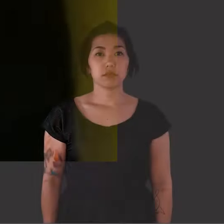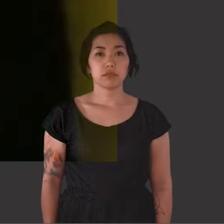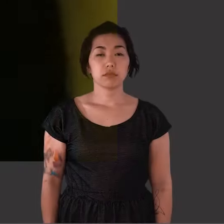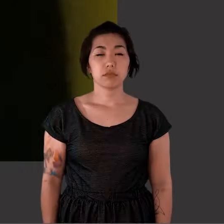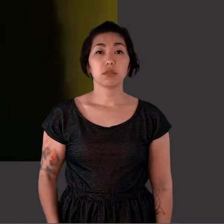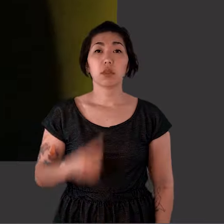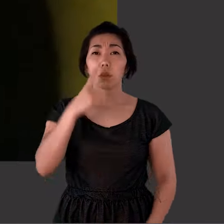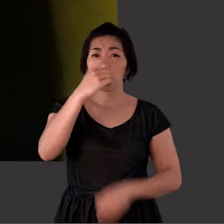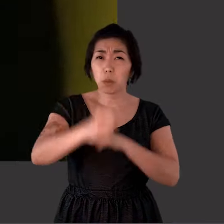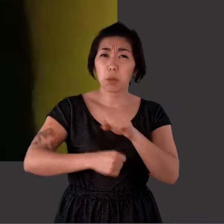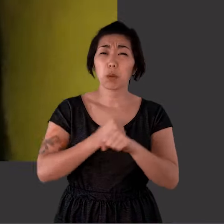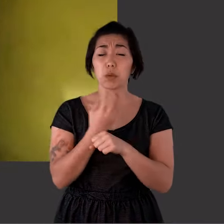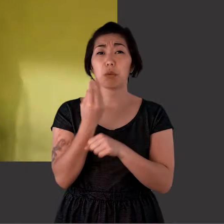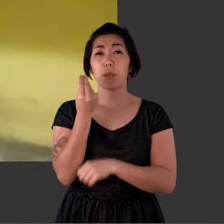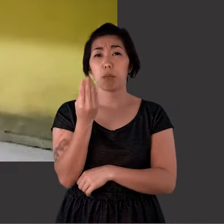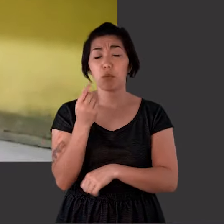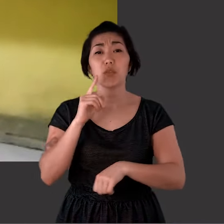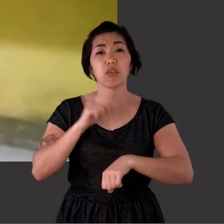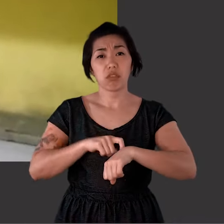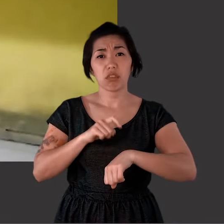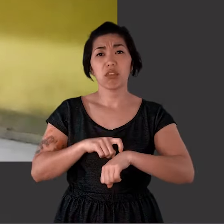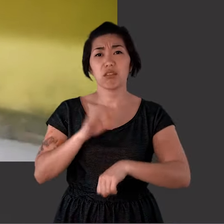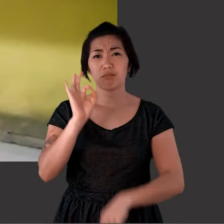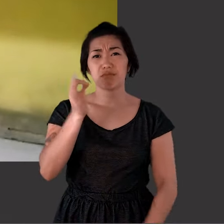Um ano, realmente, é muito tempo. Não é?